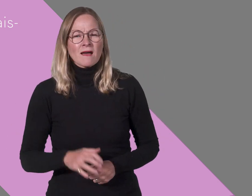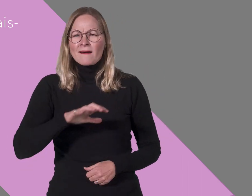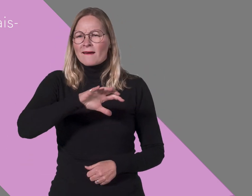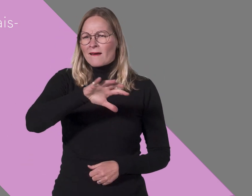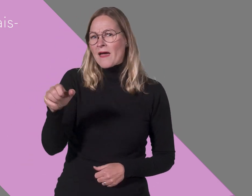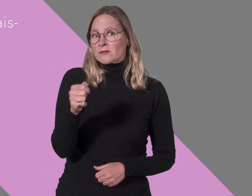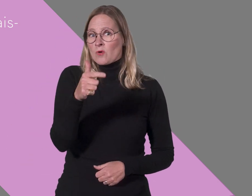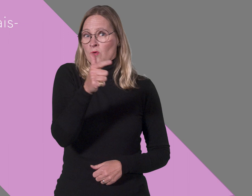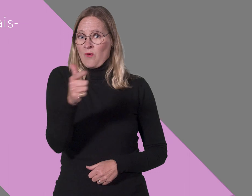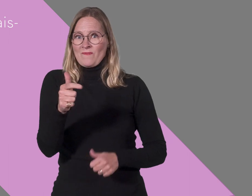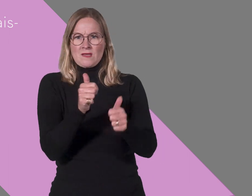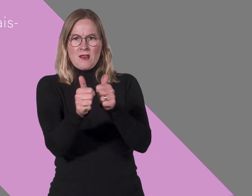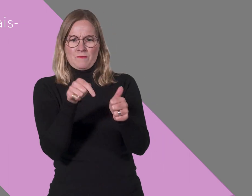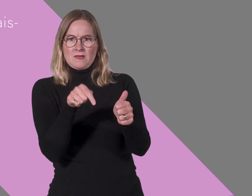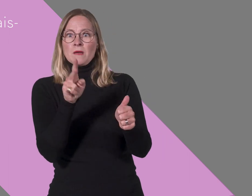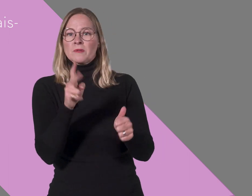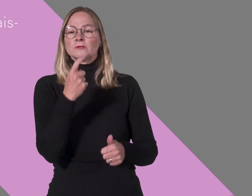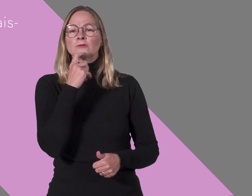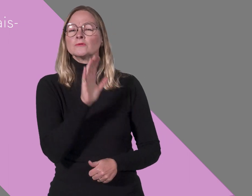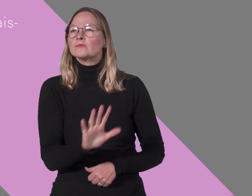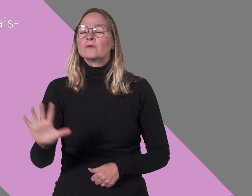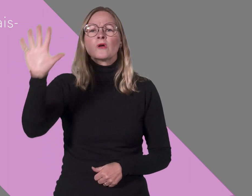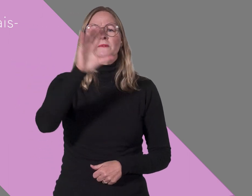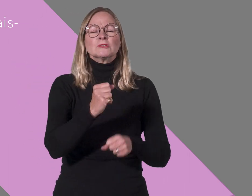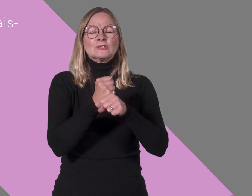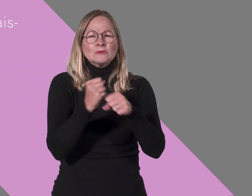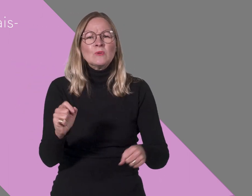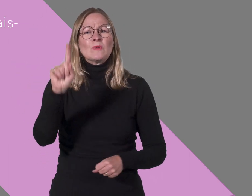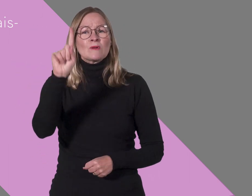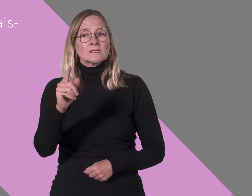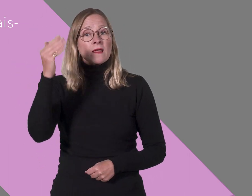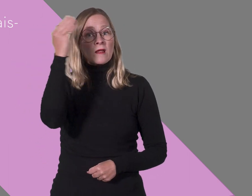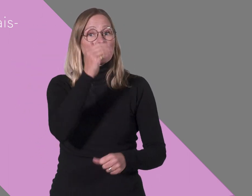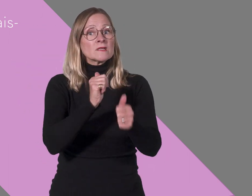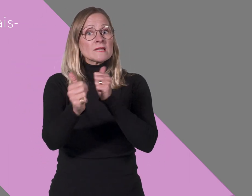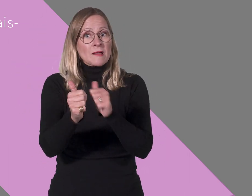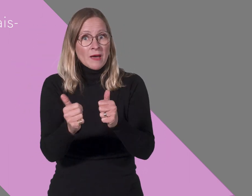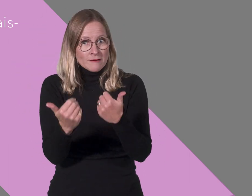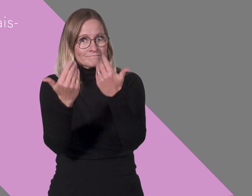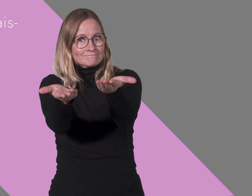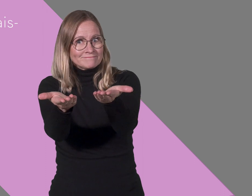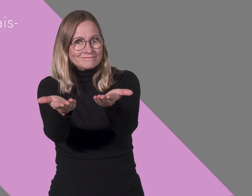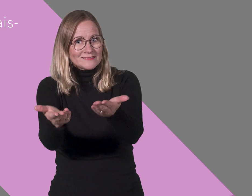Kaikki kuvaa -kilpailu on Suomen suurin elokuvakilpailu juuri teille!